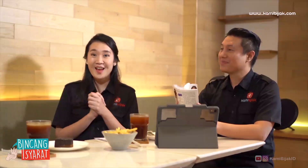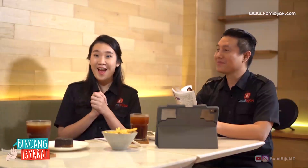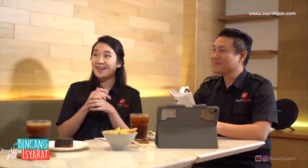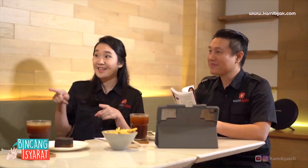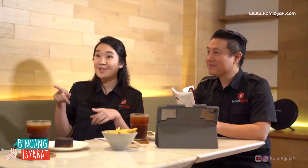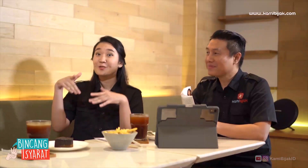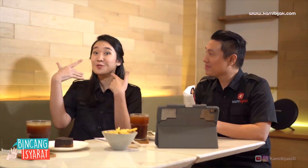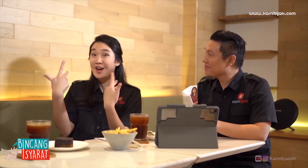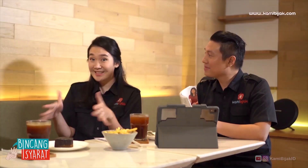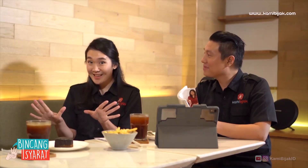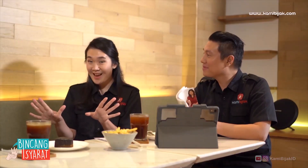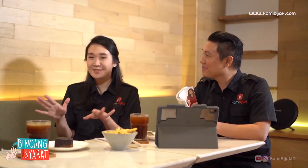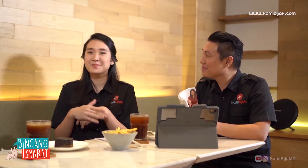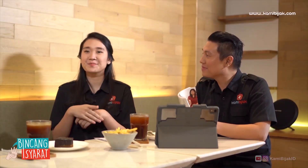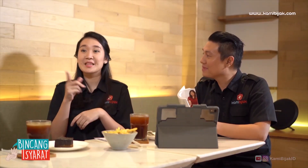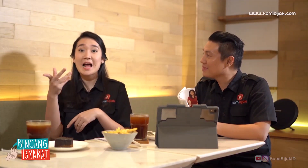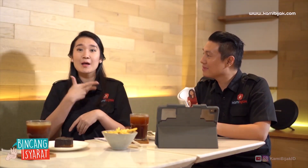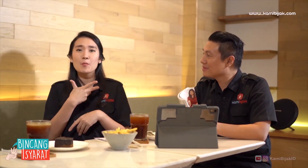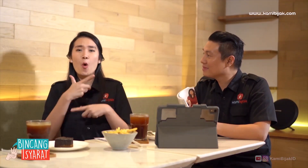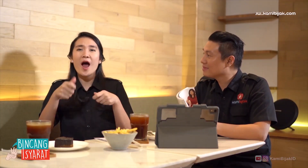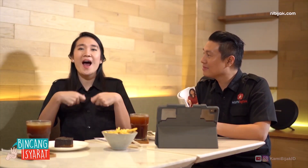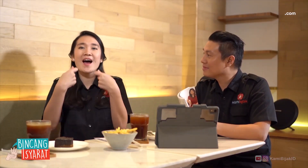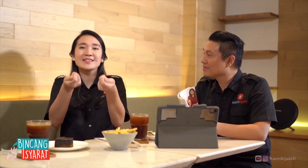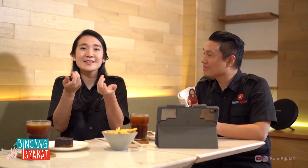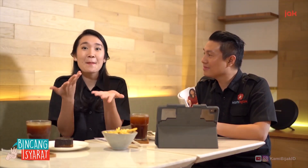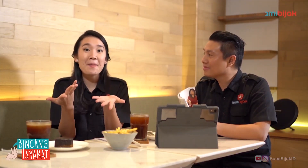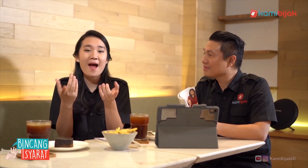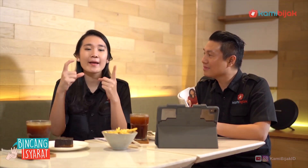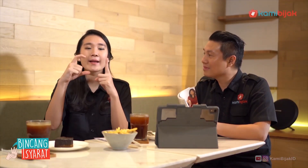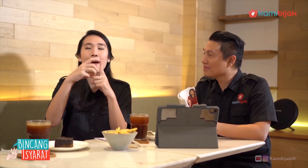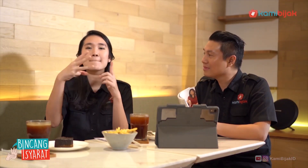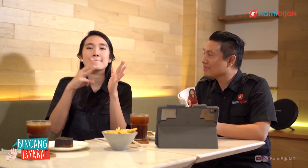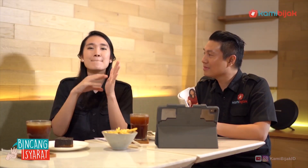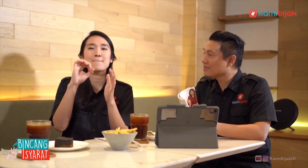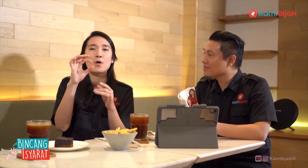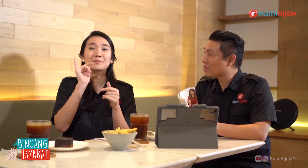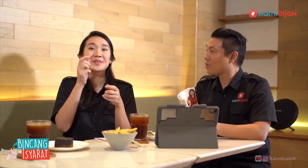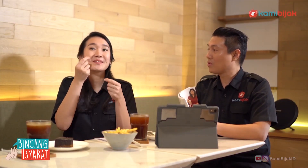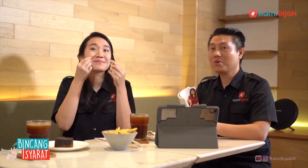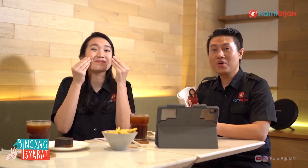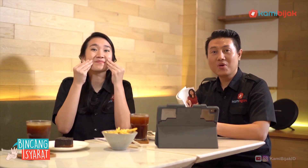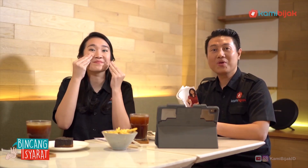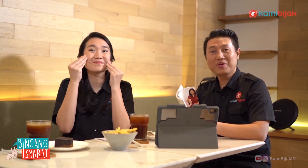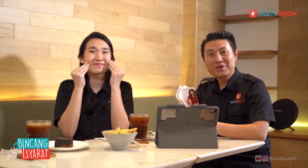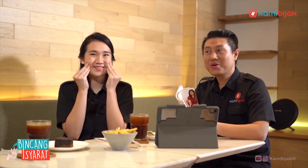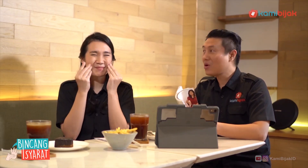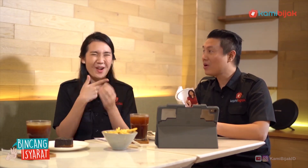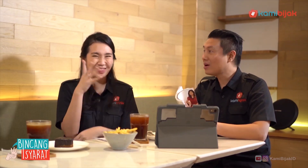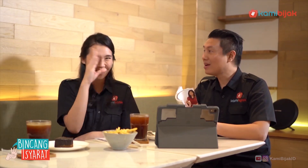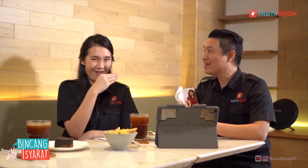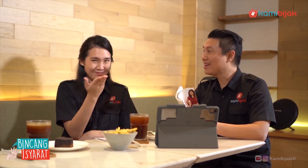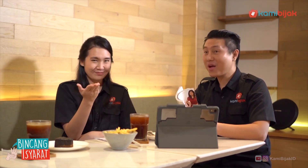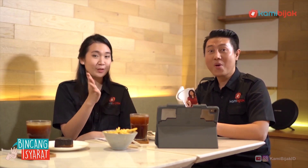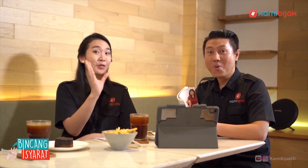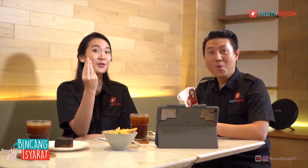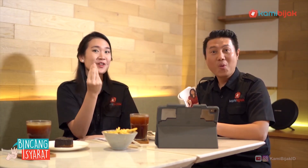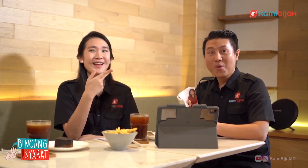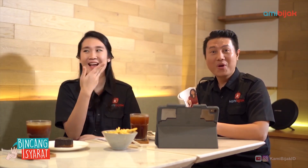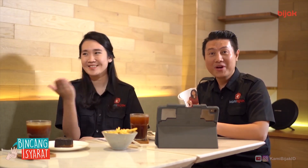Oiya, sudah selesai, Junita mau beri demo Totok Wajah, mau tahu? Tunggu selanjutnya.